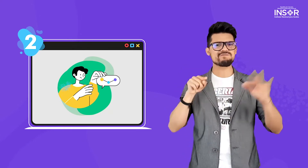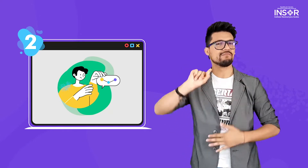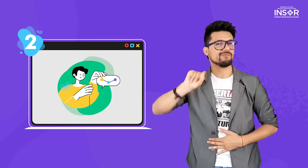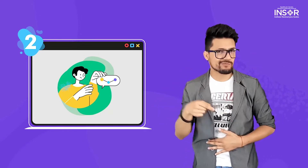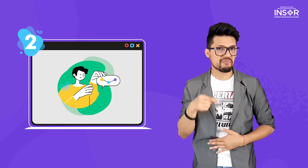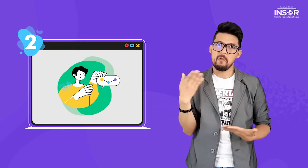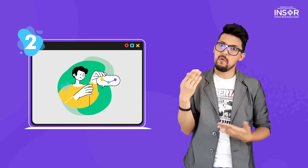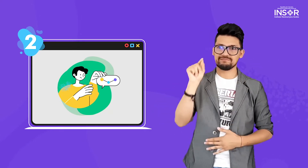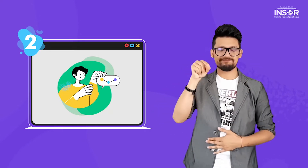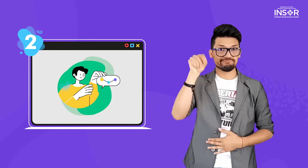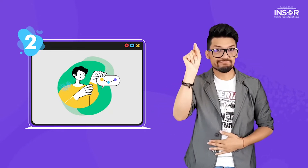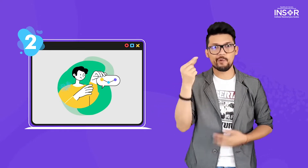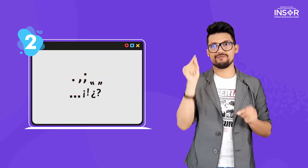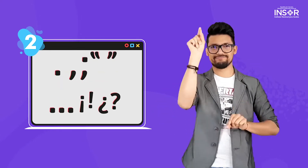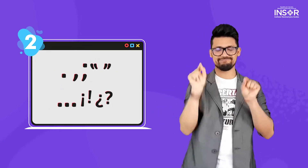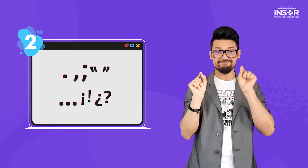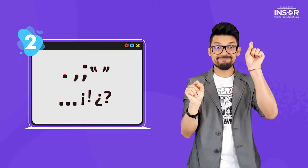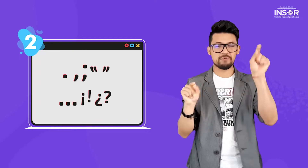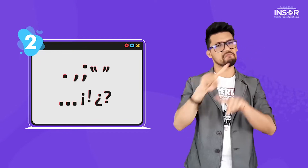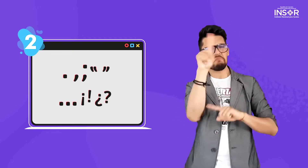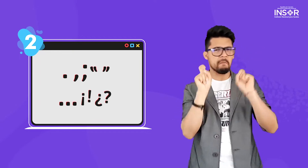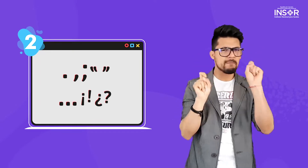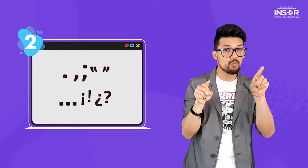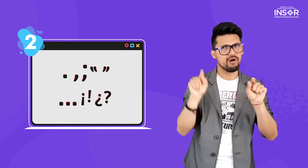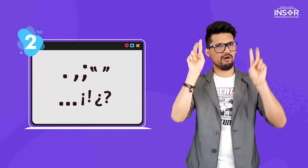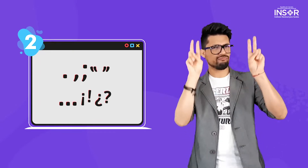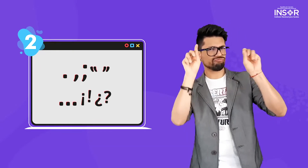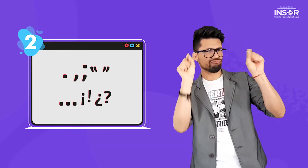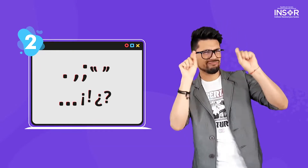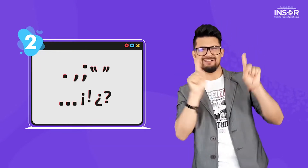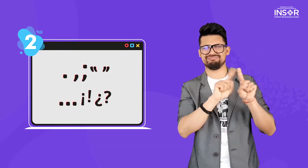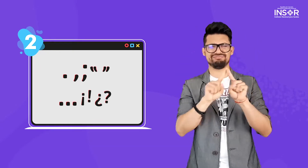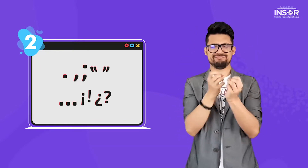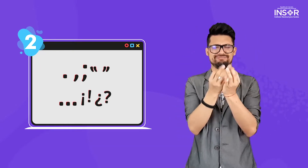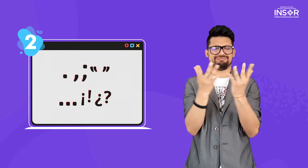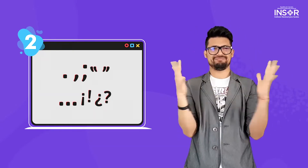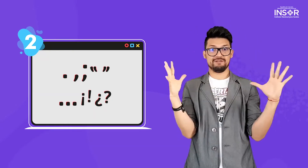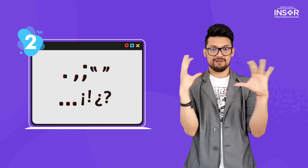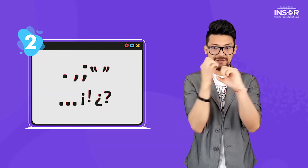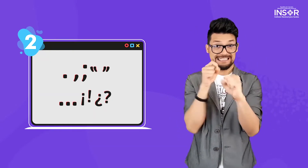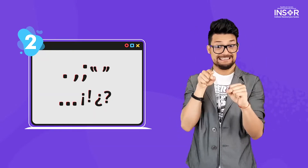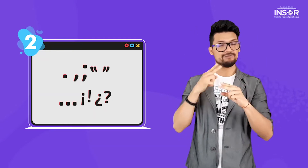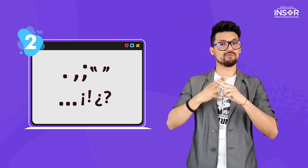puede que sea necesario usar signos de interrogación o de admiración, comas, comillas, entre otros;